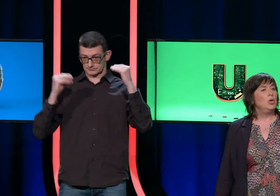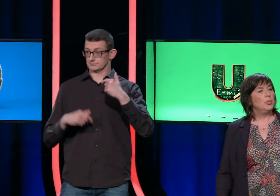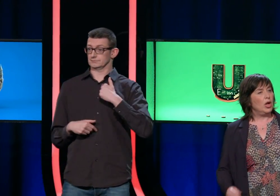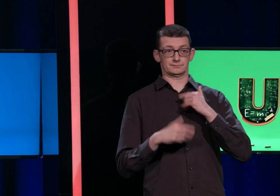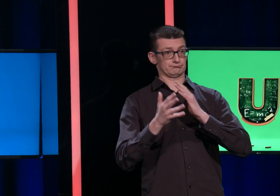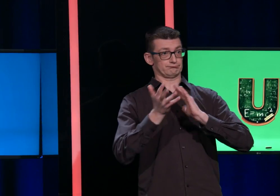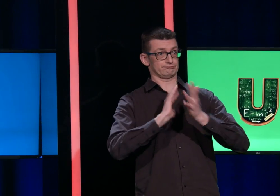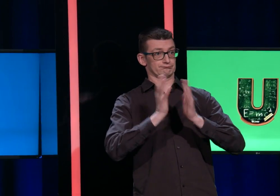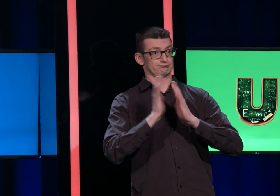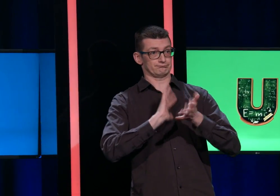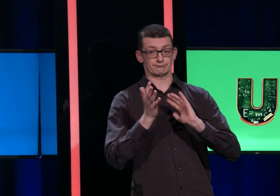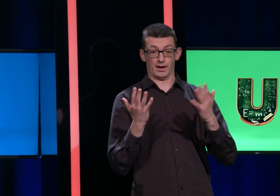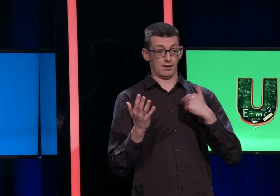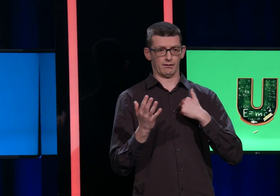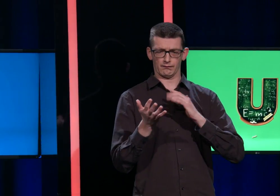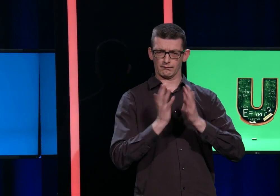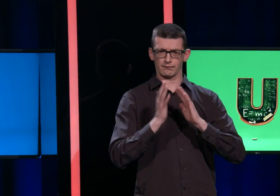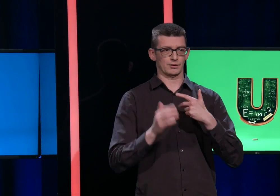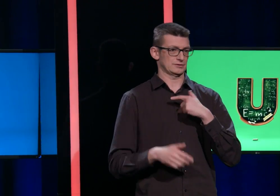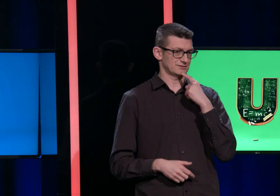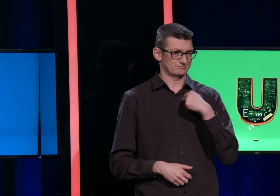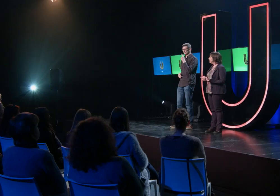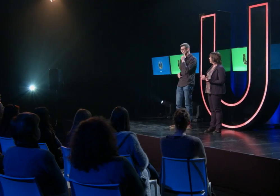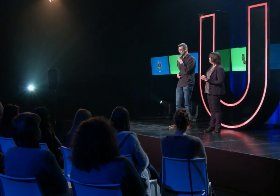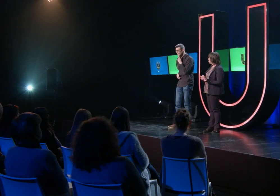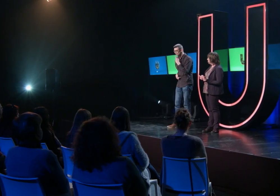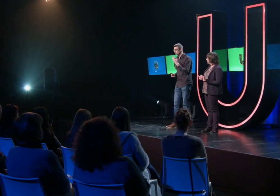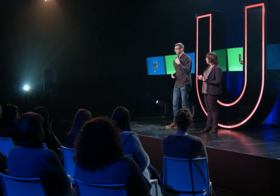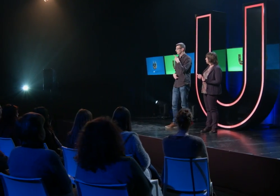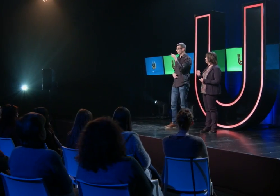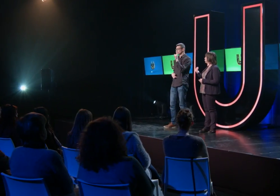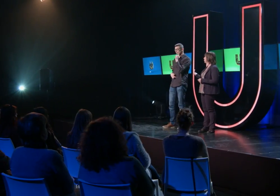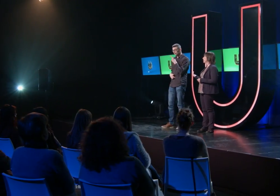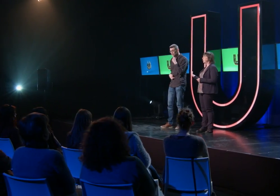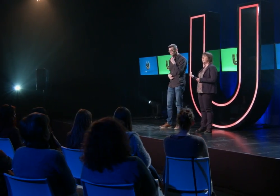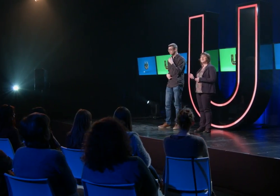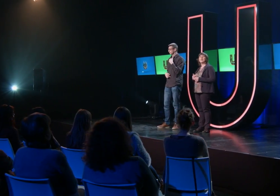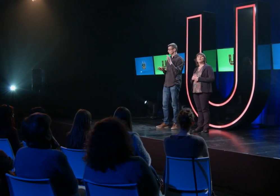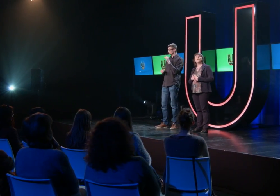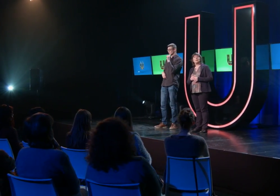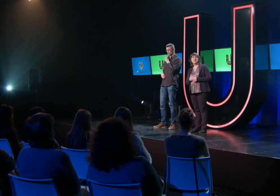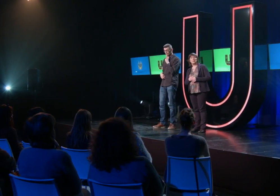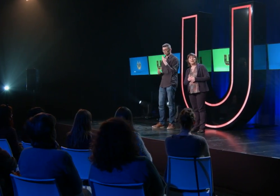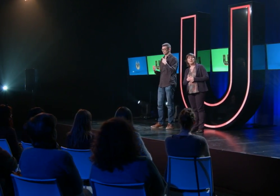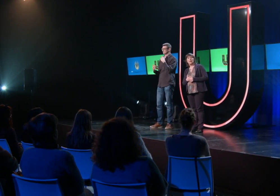en we gebruiken daarbij allebei onze moedertaal. Voor mij is dat het Nederlands, voor Kristof is dat Vlaamse Gebarentaal.